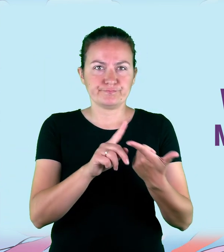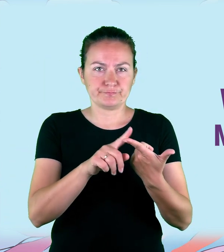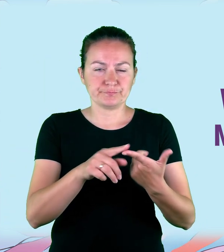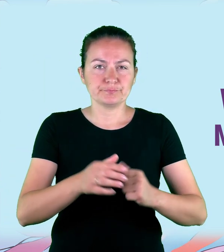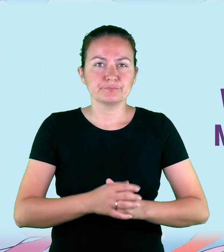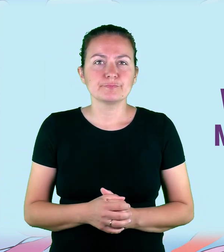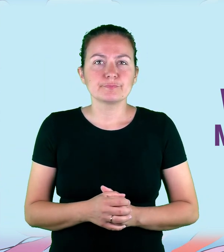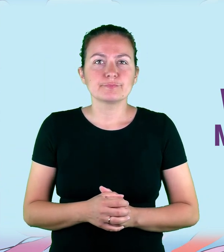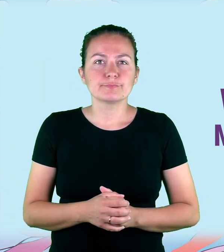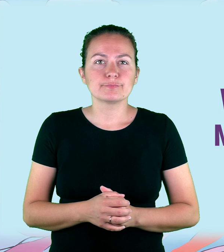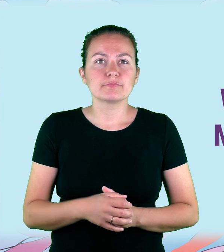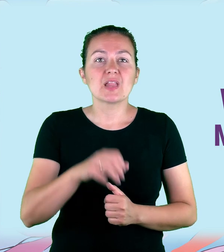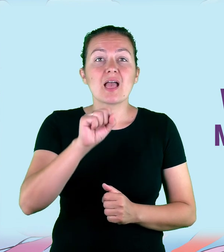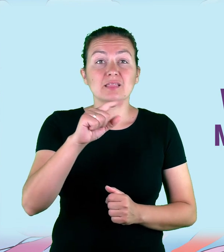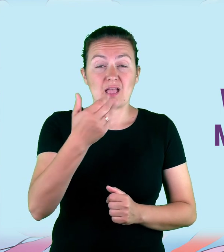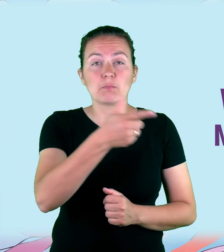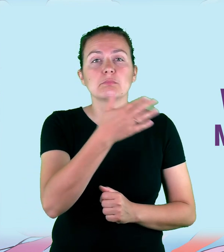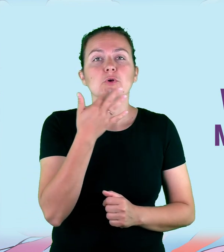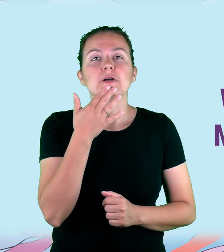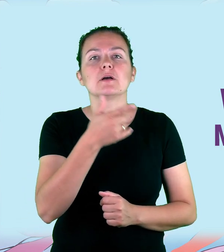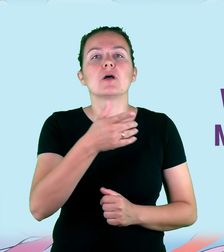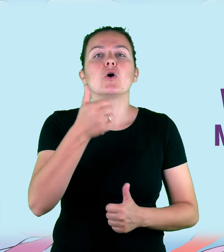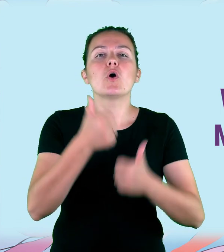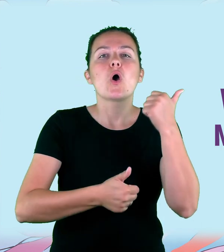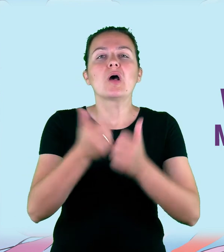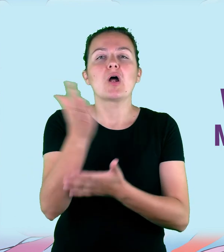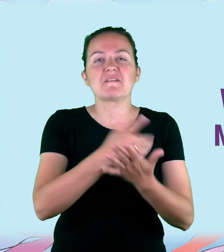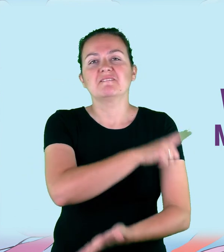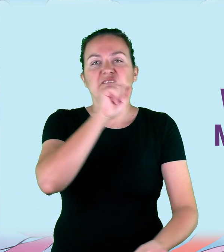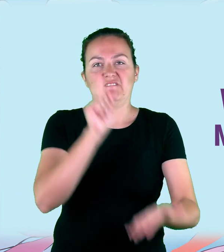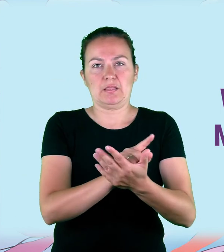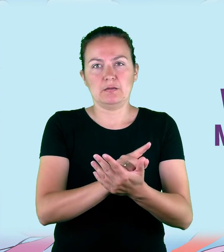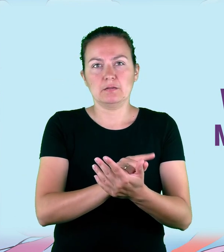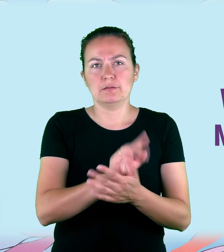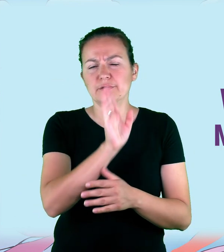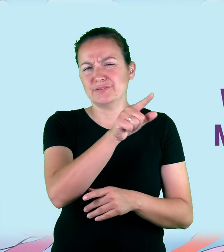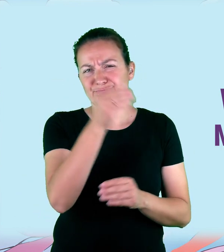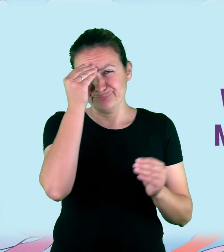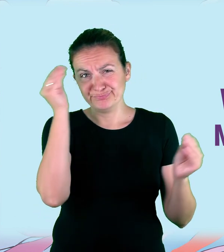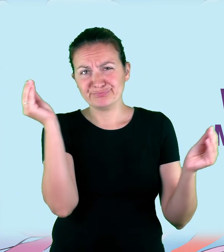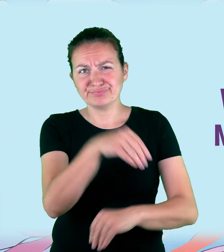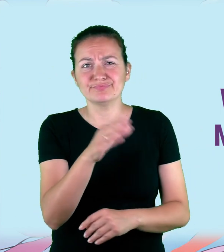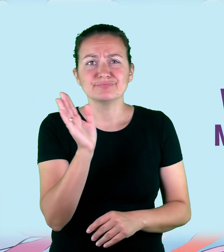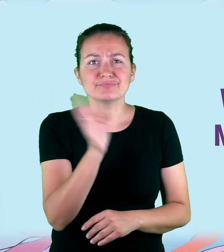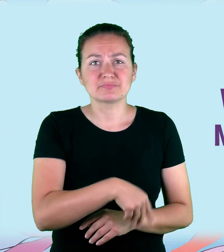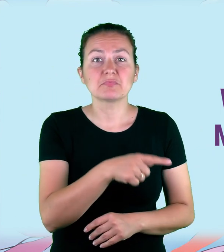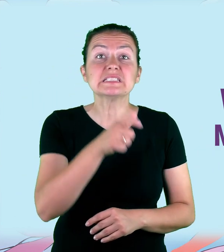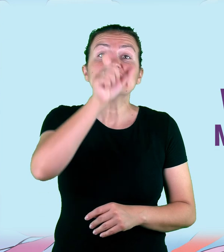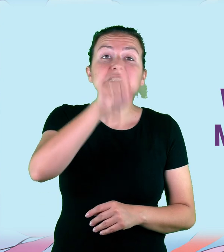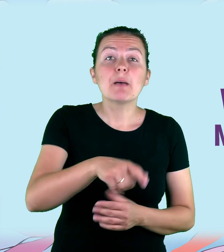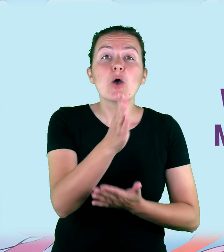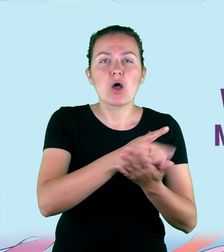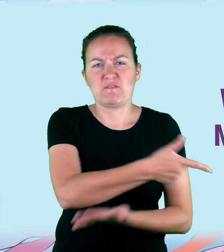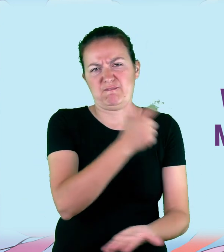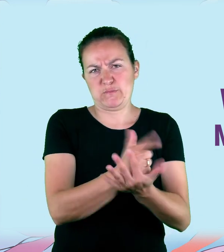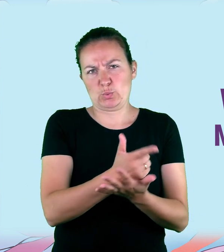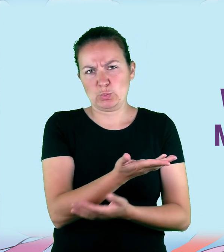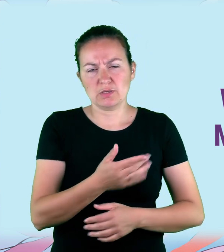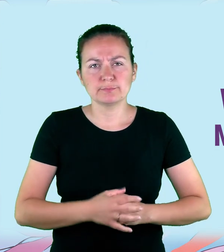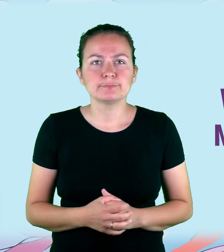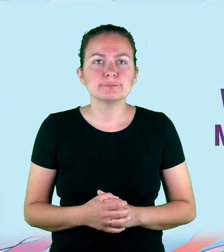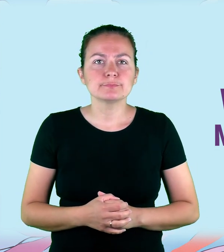2. Adam powiedział, że wygrał konkurs z geografii. Od razu można to włożyć między bajki. Adam ma dwójkę na semestr z geografii